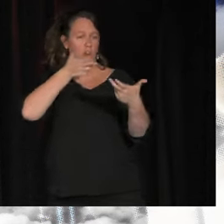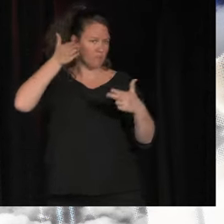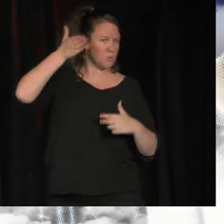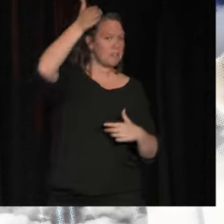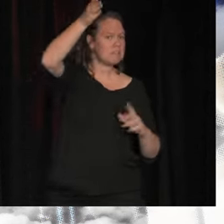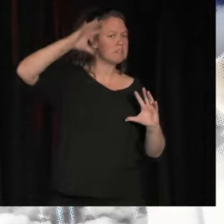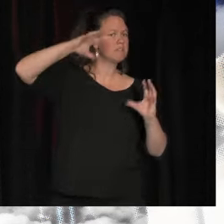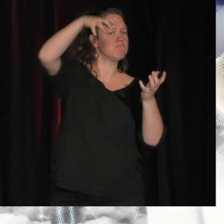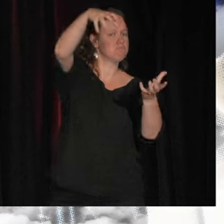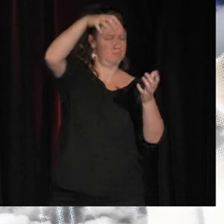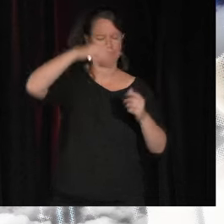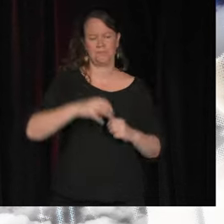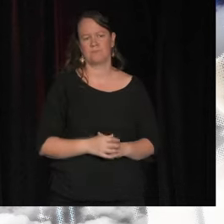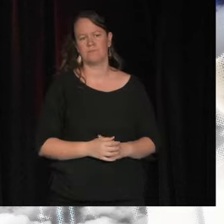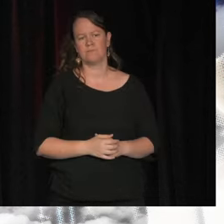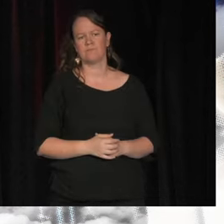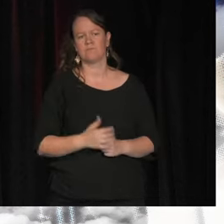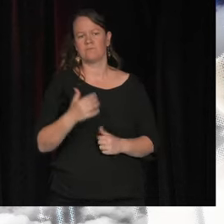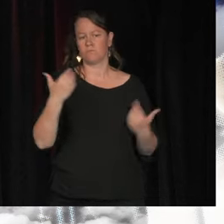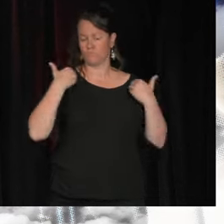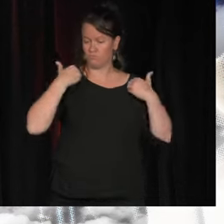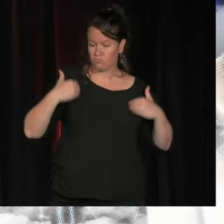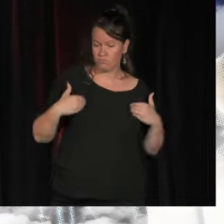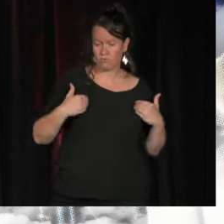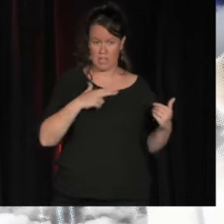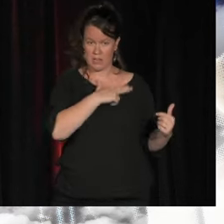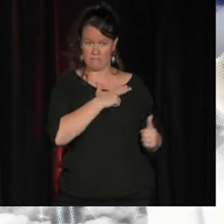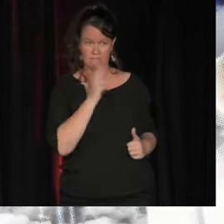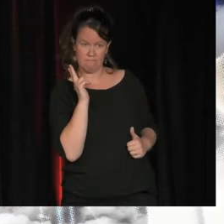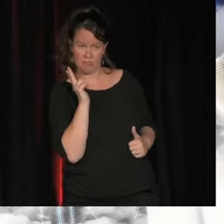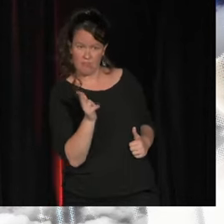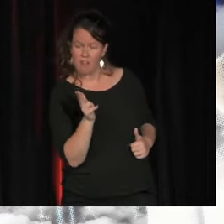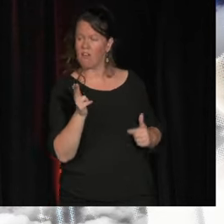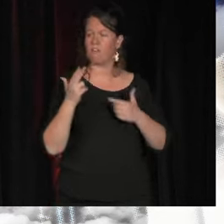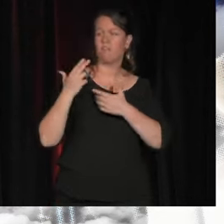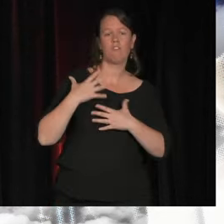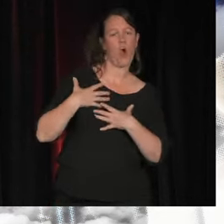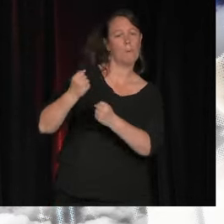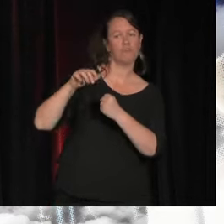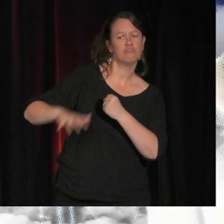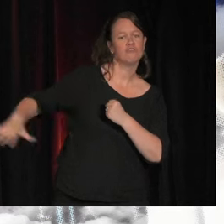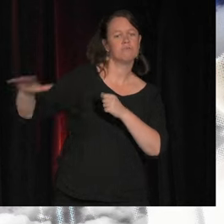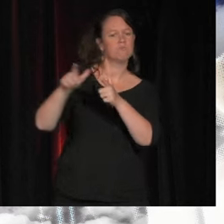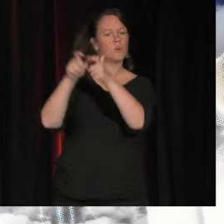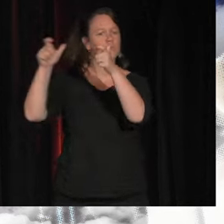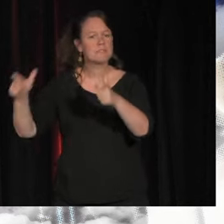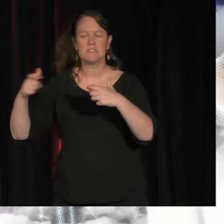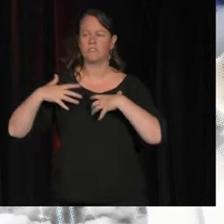science-fiction, c'est le futur. On jouait à un mercenaire qui travaillait pour de grosses corporations, des trucs comme ça, un petit esprit un peu cyberpunk.